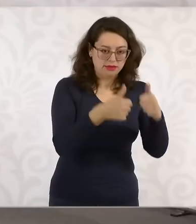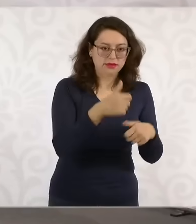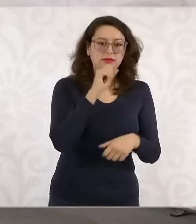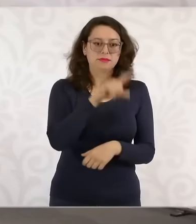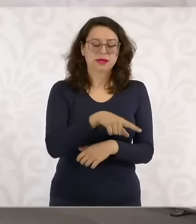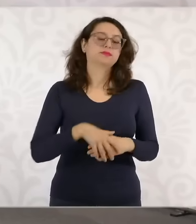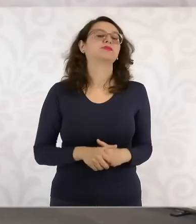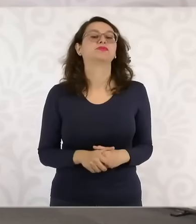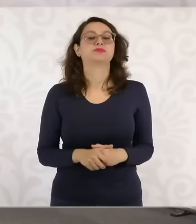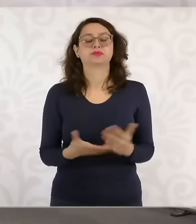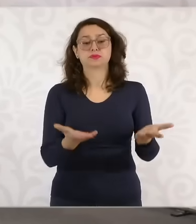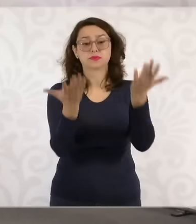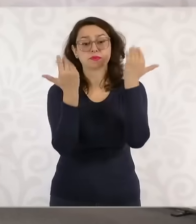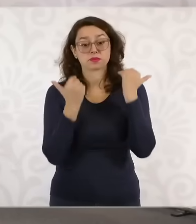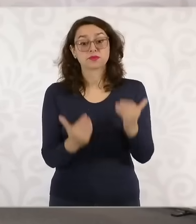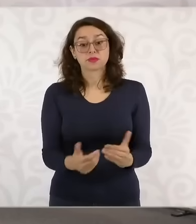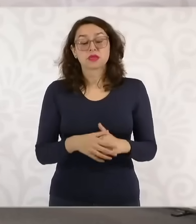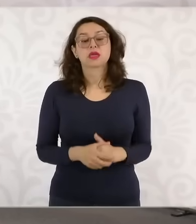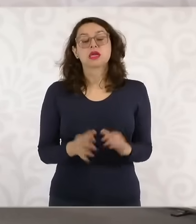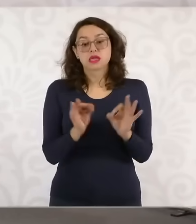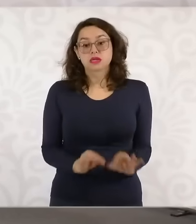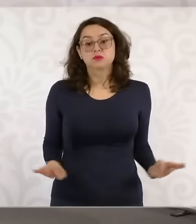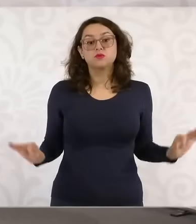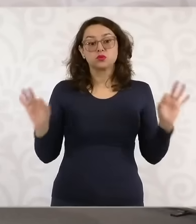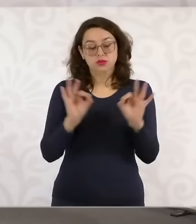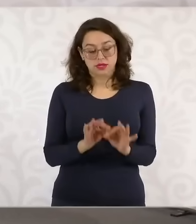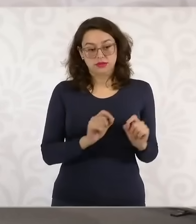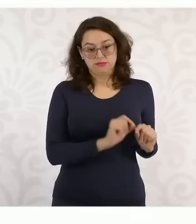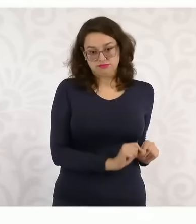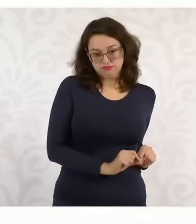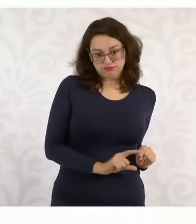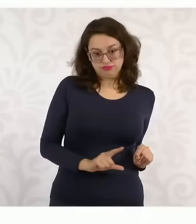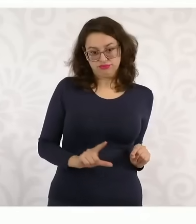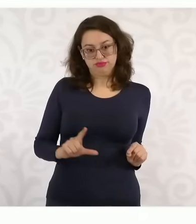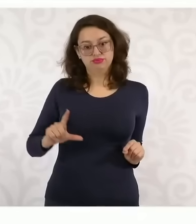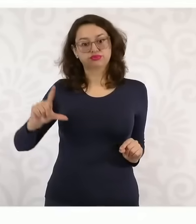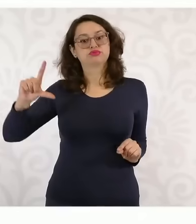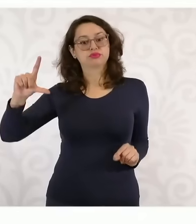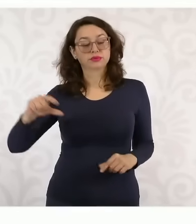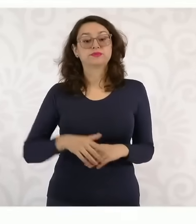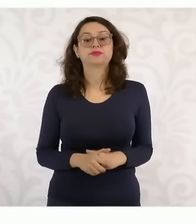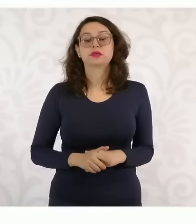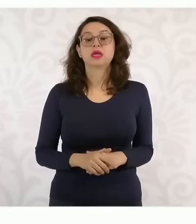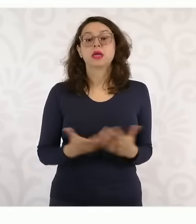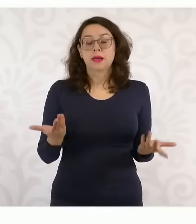Y aquí trajimos una gráfica que es importante porque es cómo evolucionar el monto de la pensión